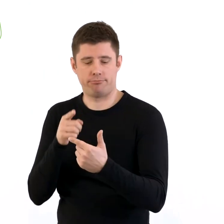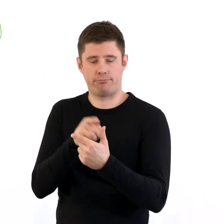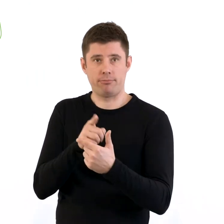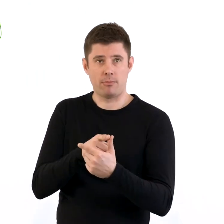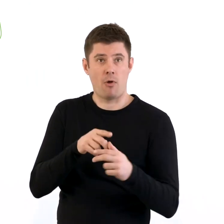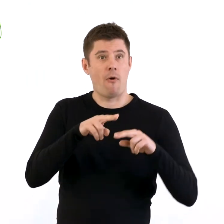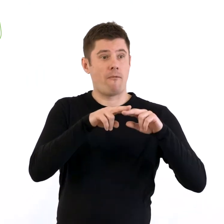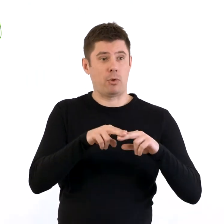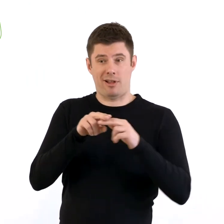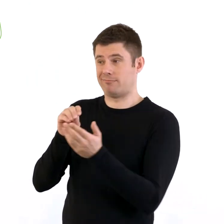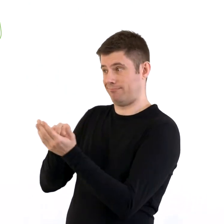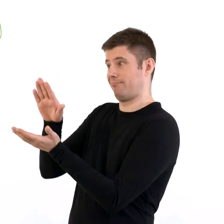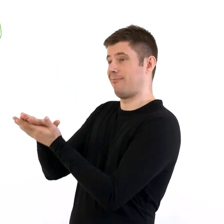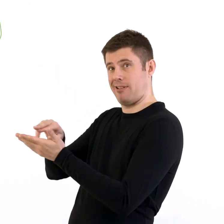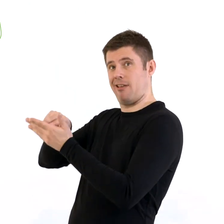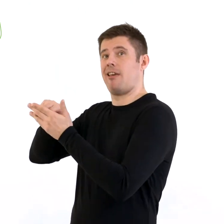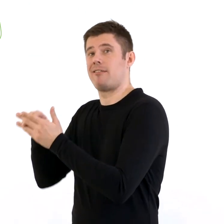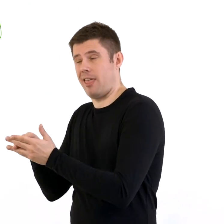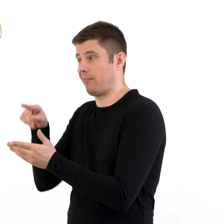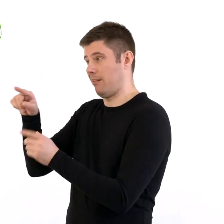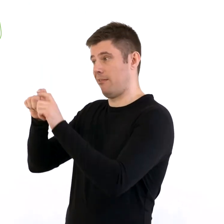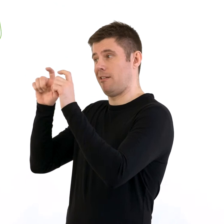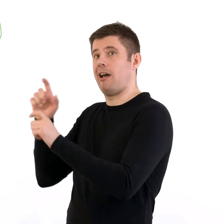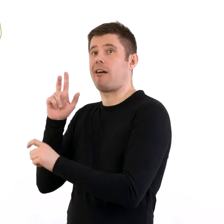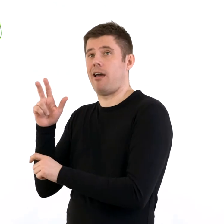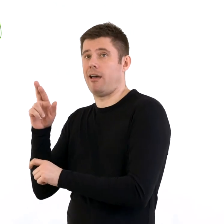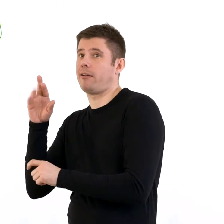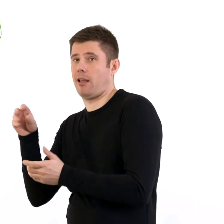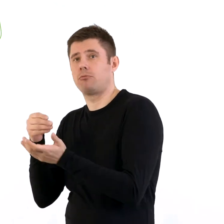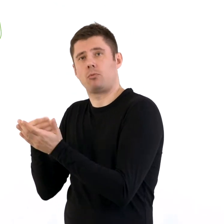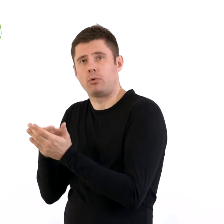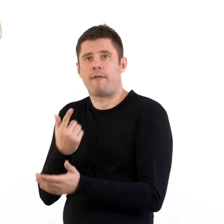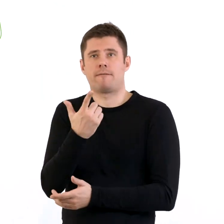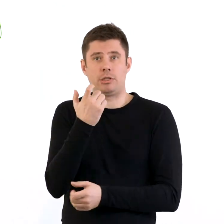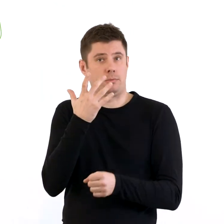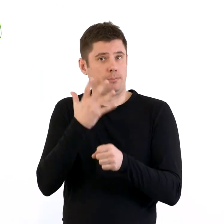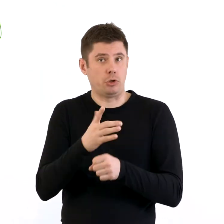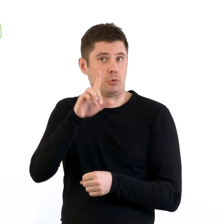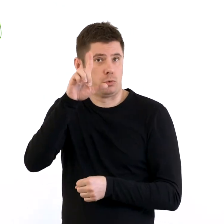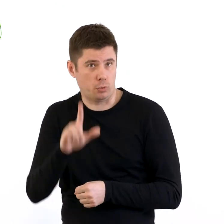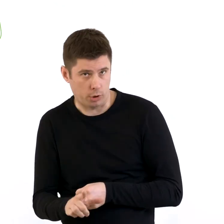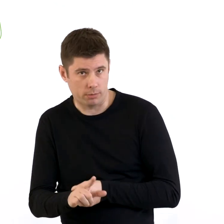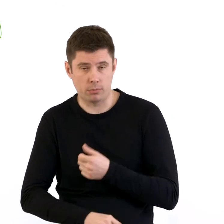rejestracja fundacji wyłącznie w KRS – 250 zł;